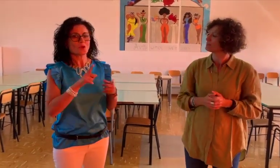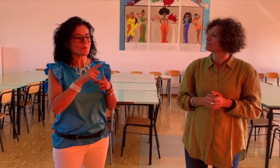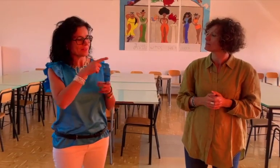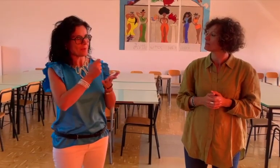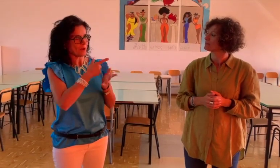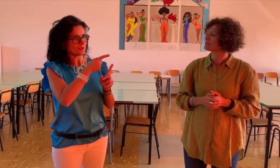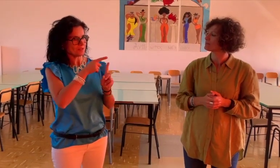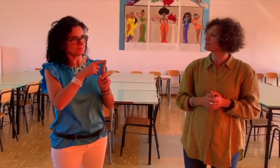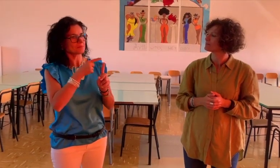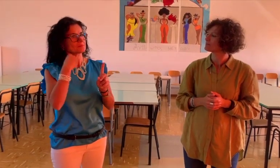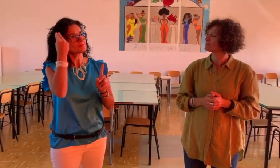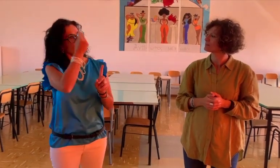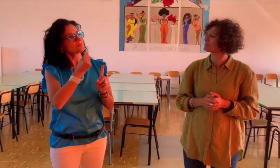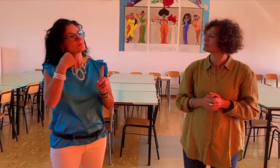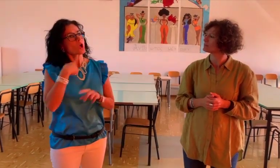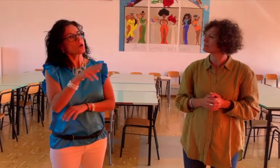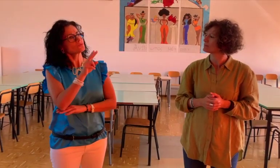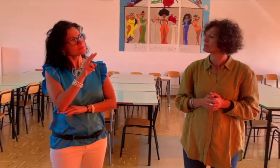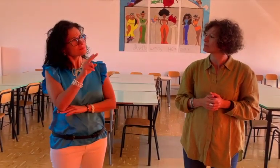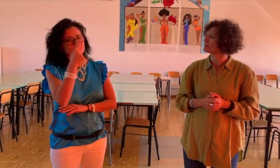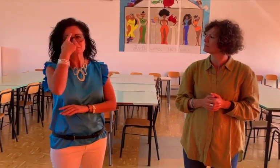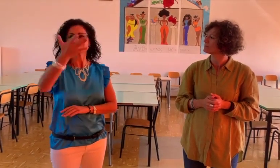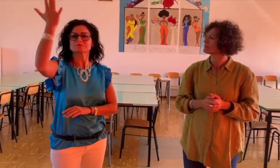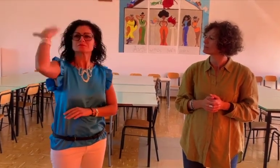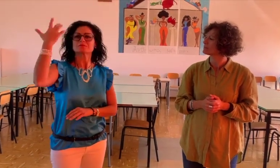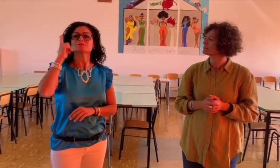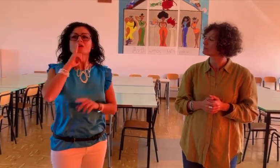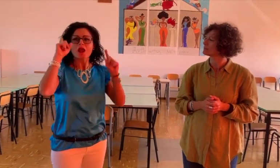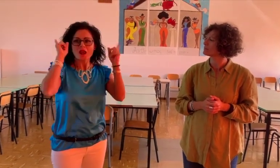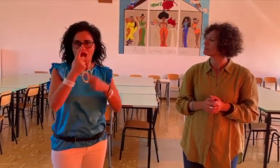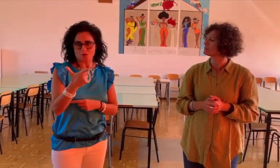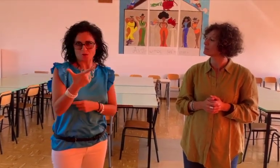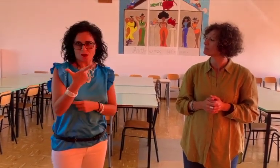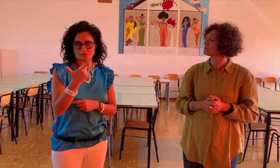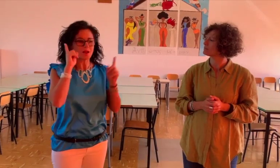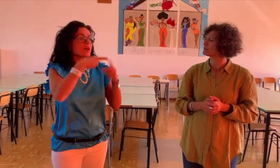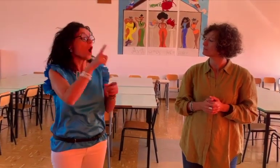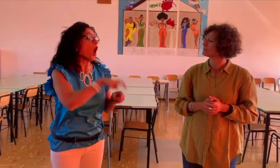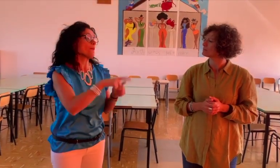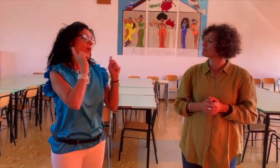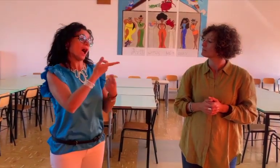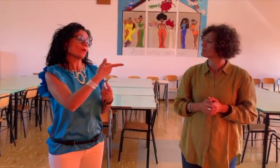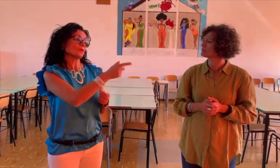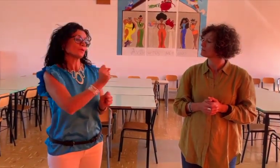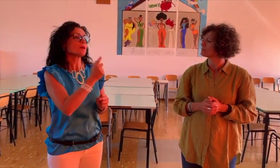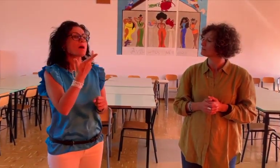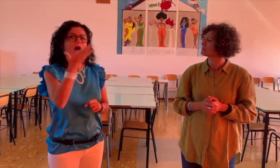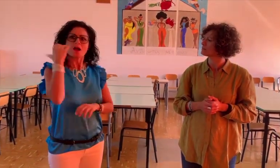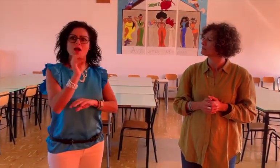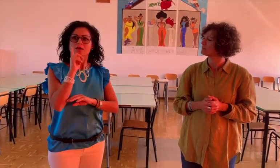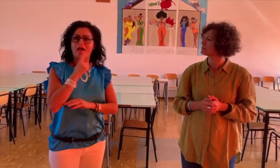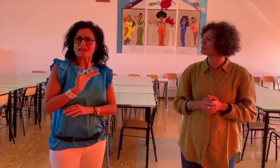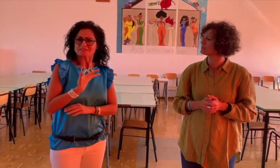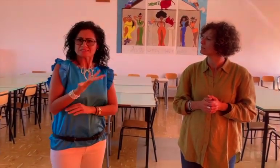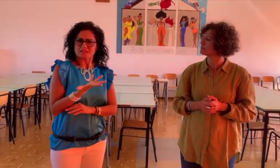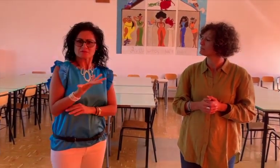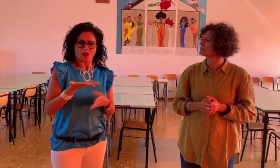Quanto emerso dal dibattito di stamane mi ha fatto notare che in passato i sordi non erano laureati, ma avevano la possibilità di insegnare;